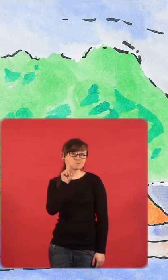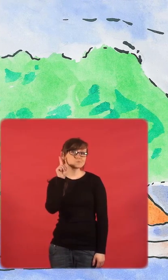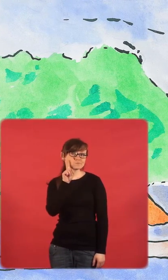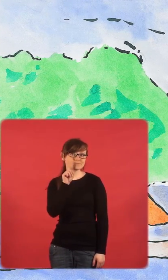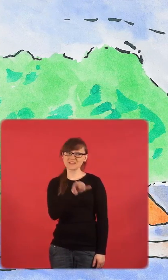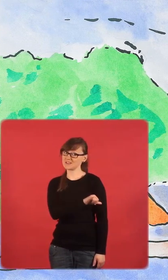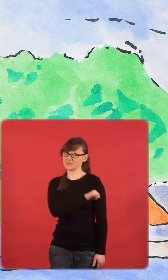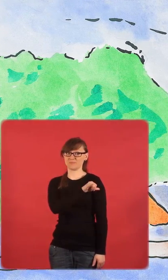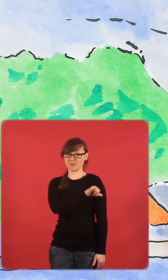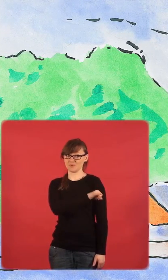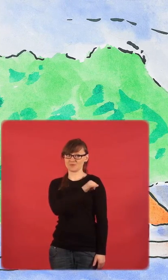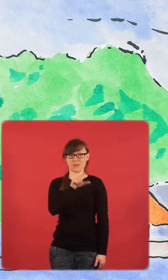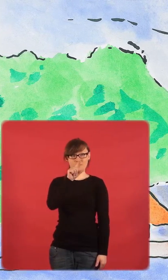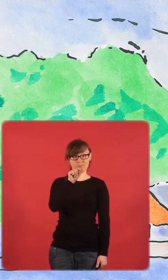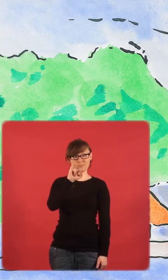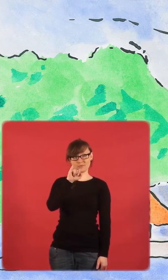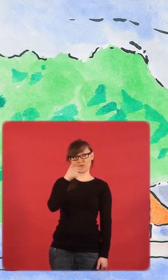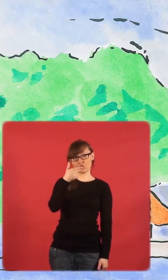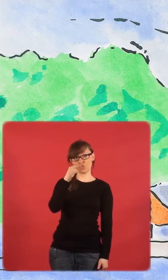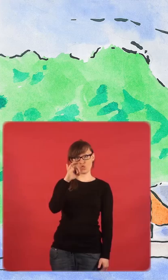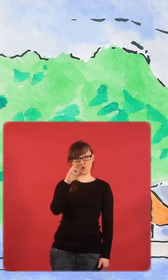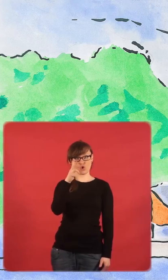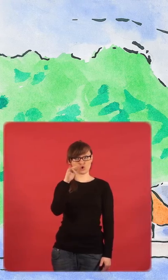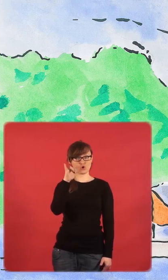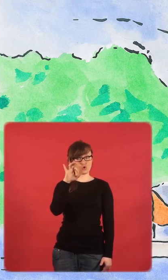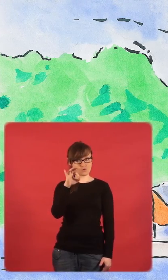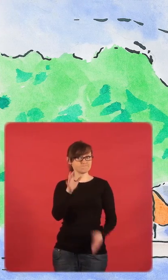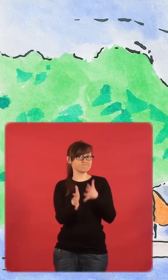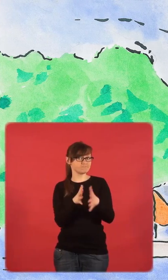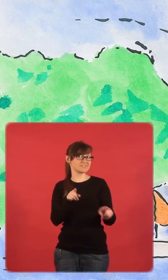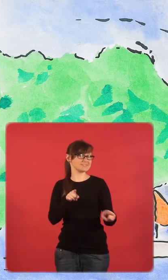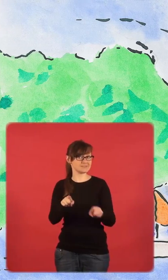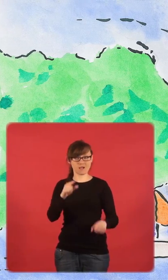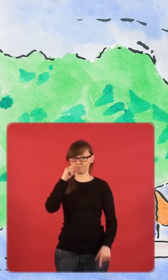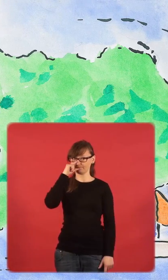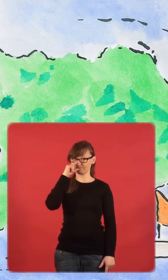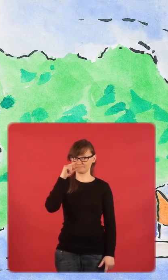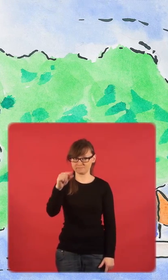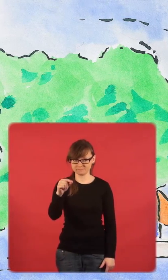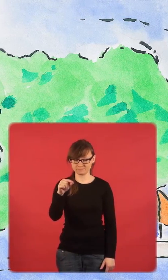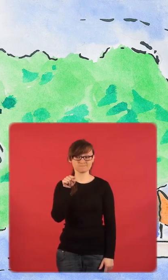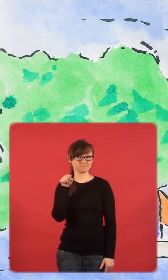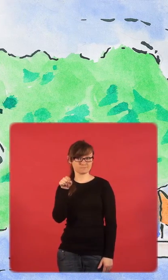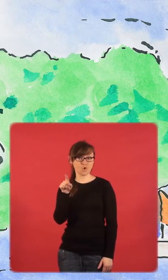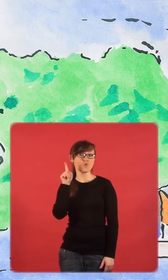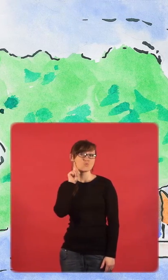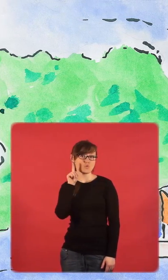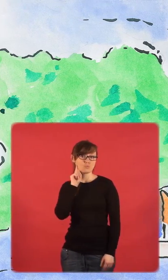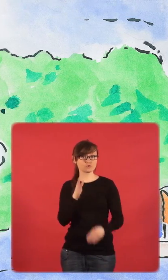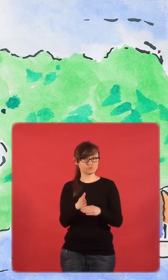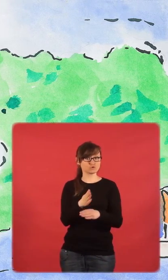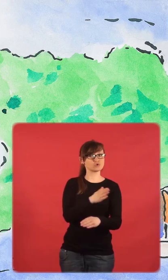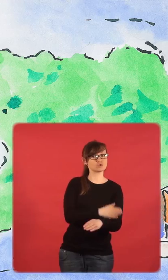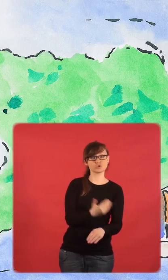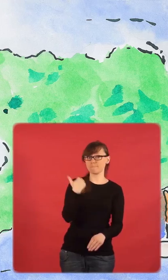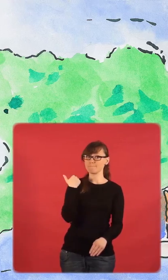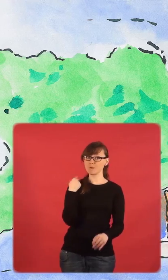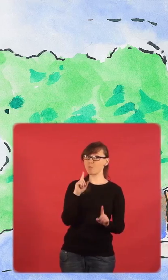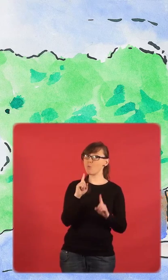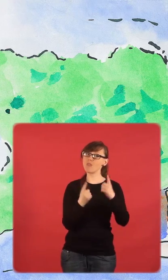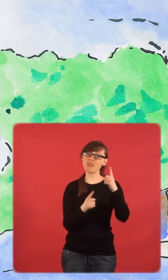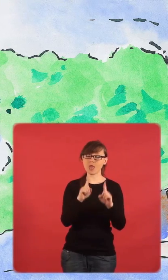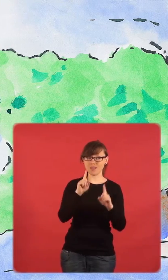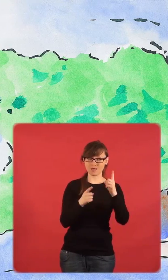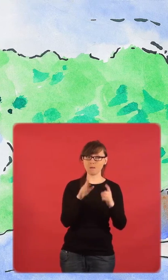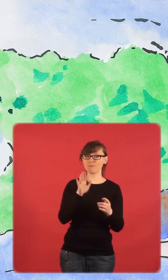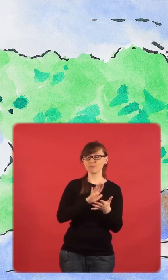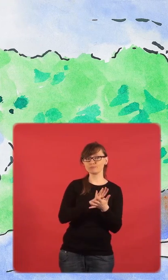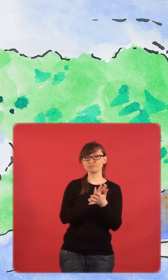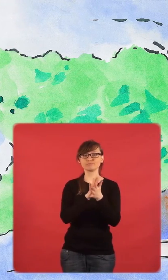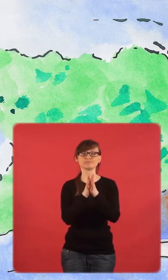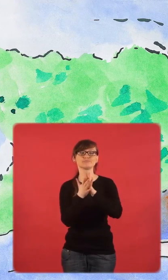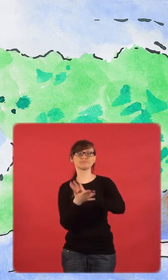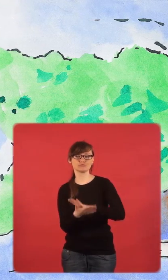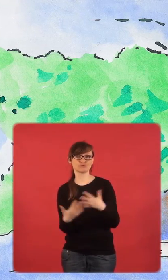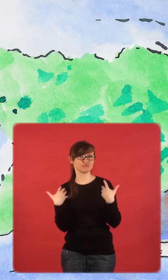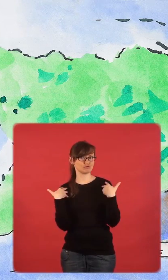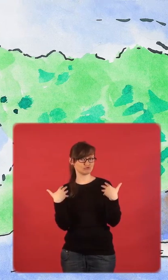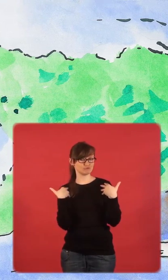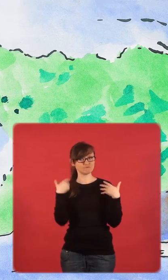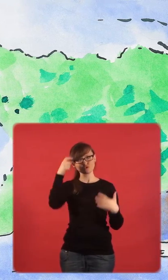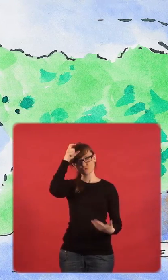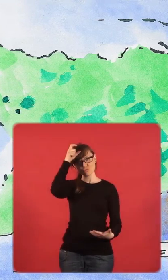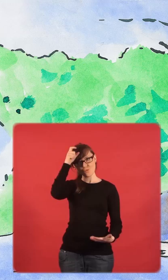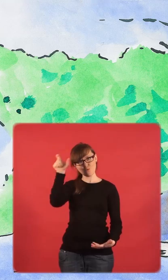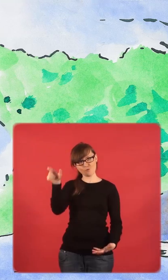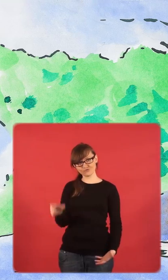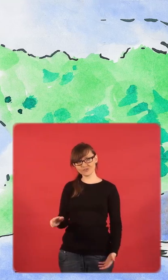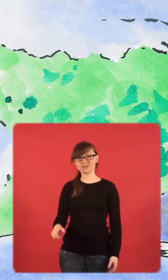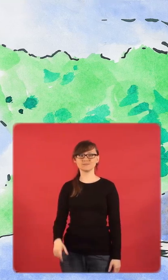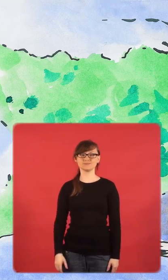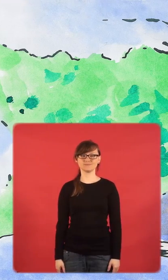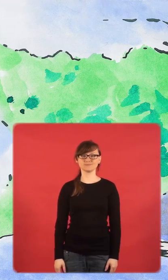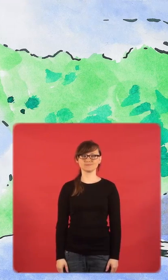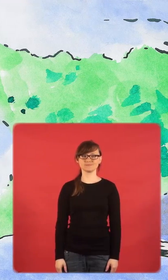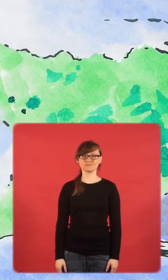Pinokio, przydomek: Długi Nos Pinokio był lalkarzem, później sie zamienił w człowieka.